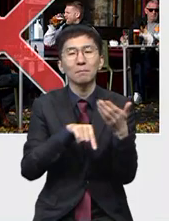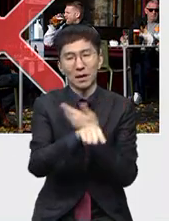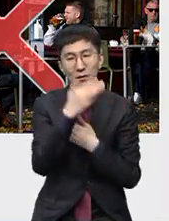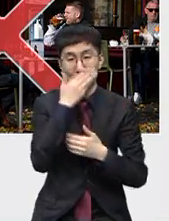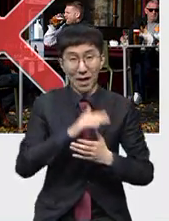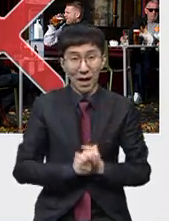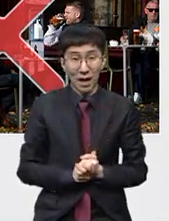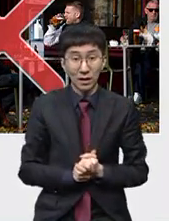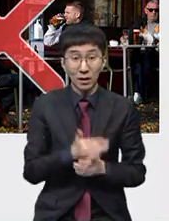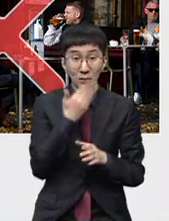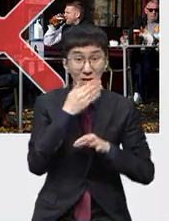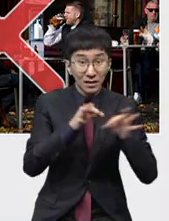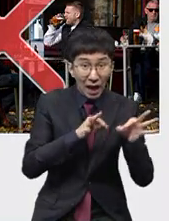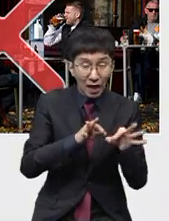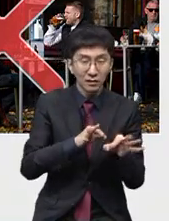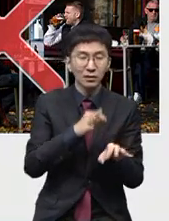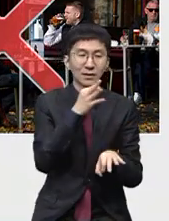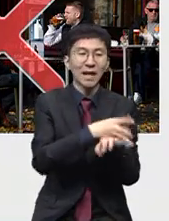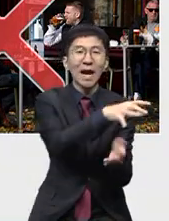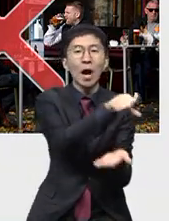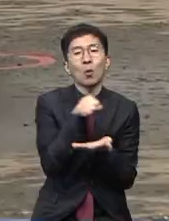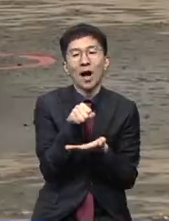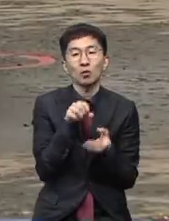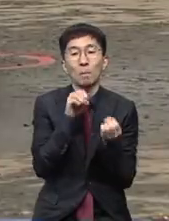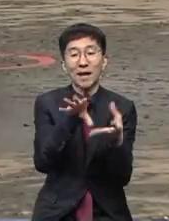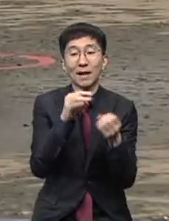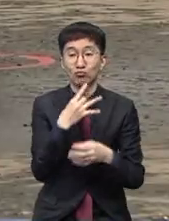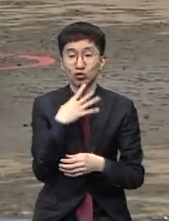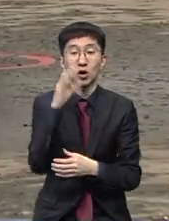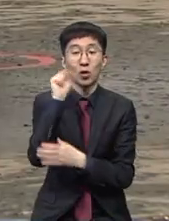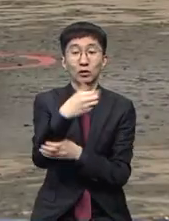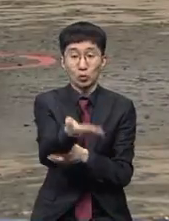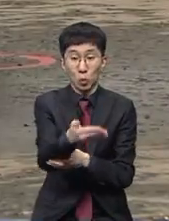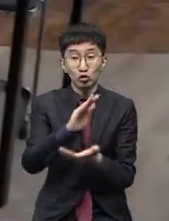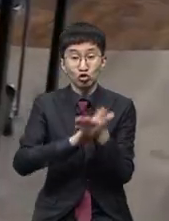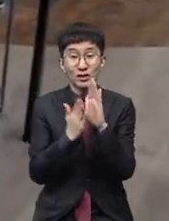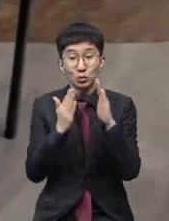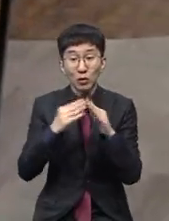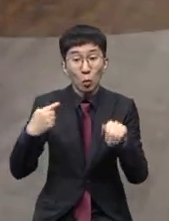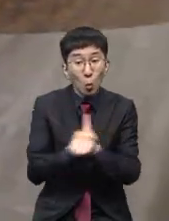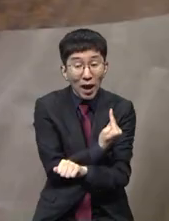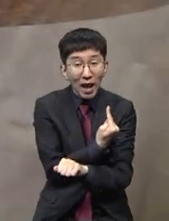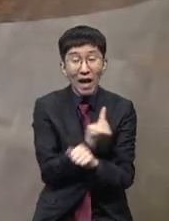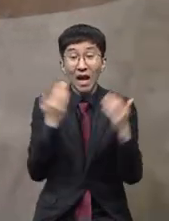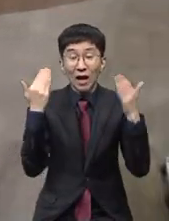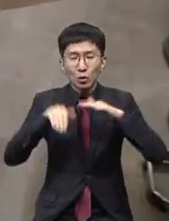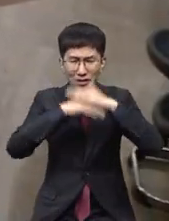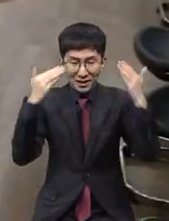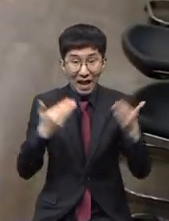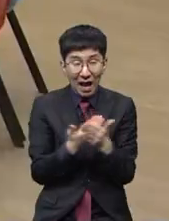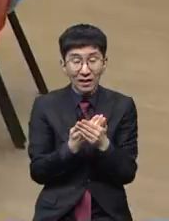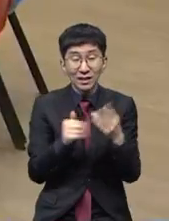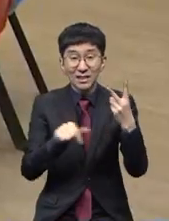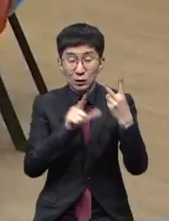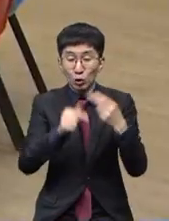있고 식당은 포장과 배달만 허용됩니다. 유치원을 제외한 모든 학교도 다음 달 중순까지 원격수업으로 전환됩니다.